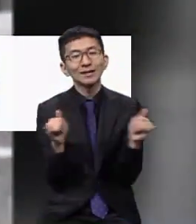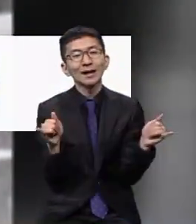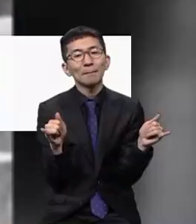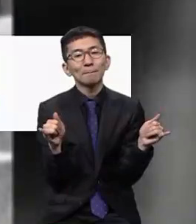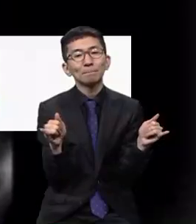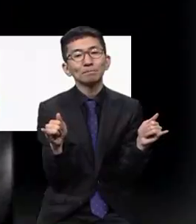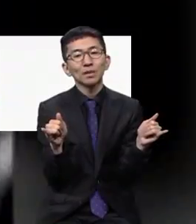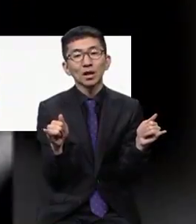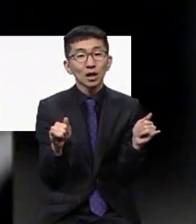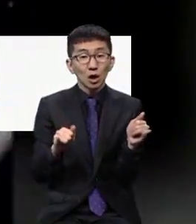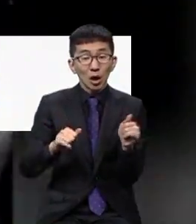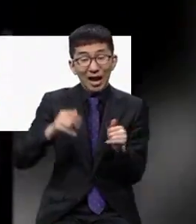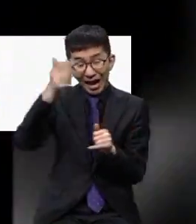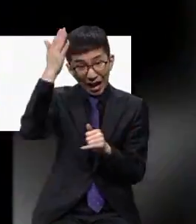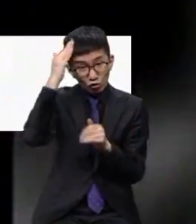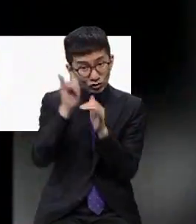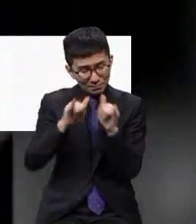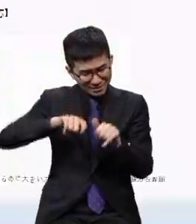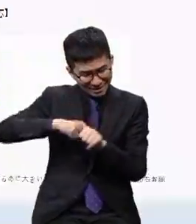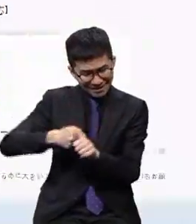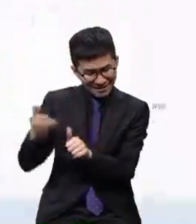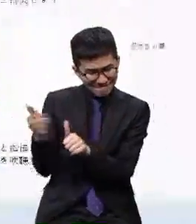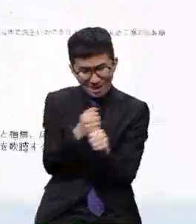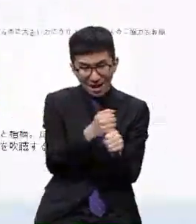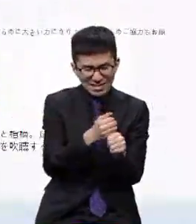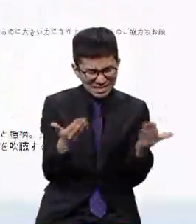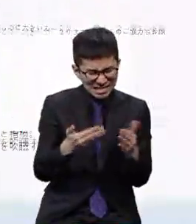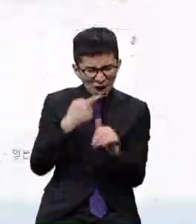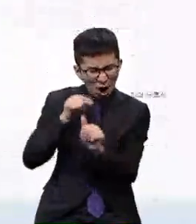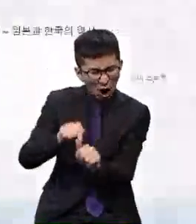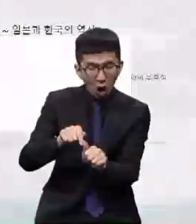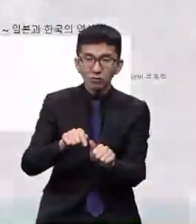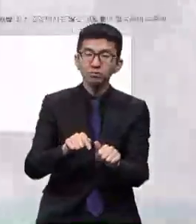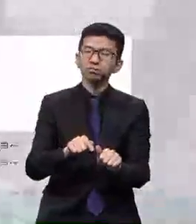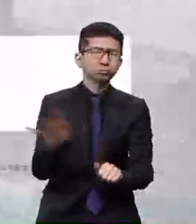부정하기도 했습니다. 이밖에도 인터넷에는 위안부와 욱일기